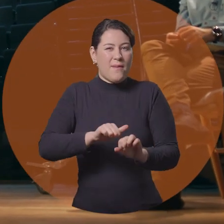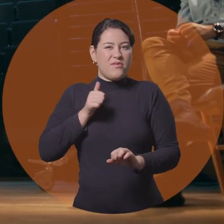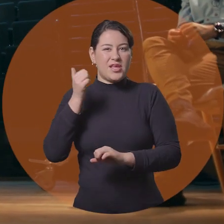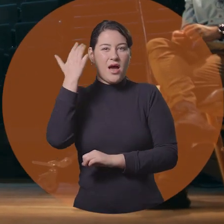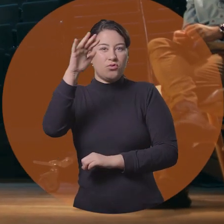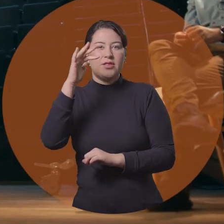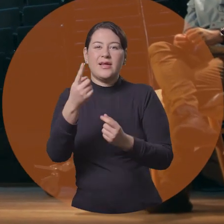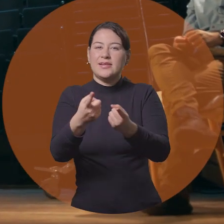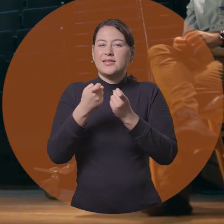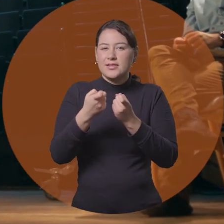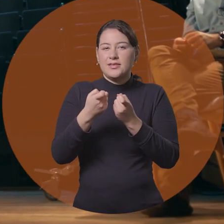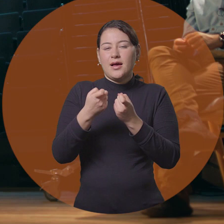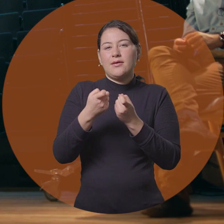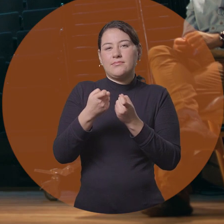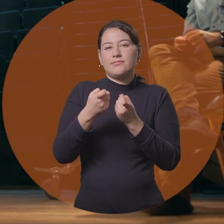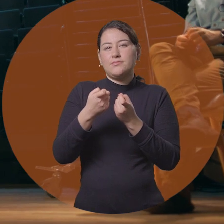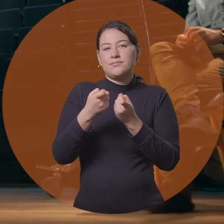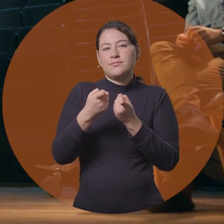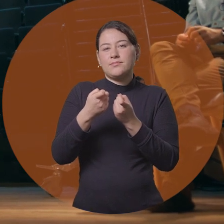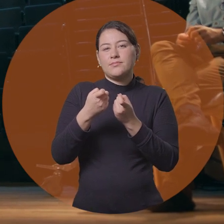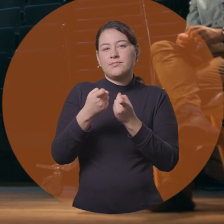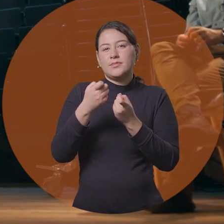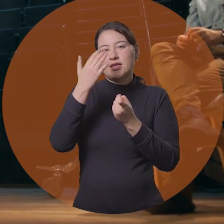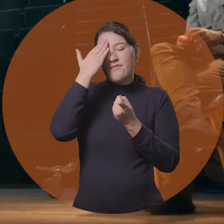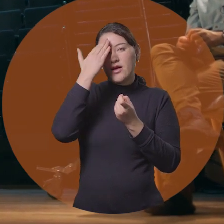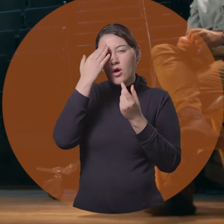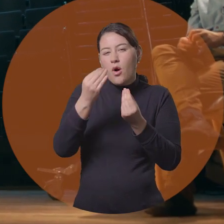Lo que tenés que usar de alguna manera es poder convencer